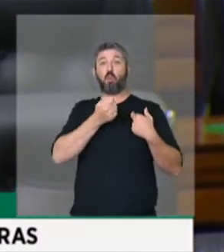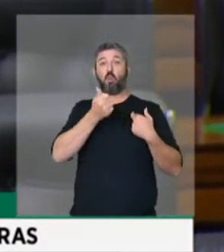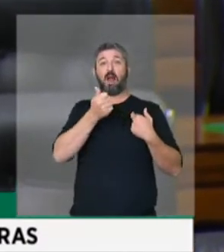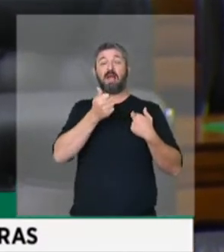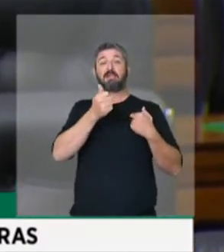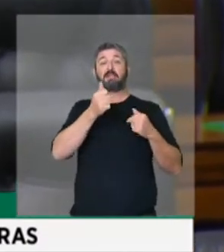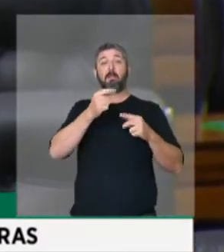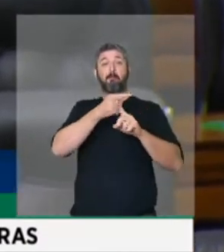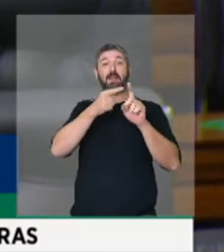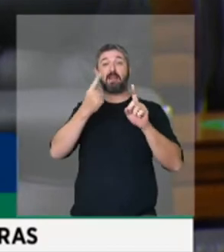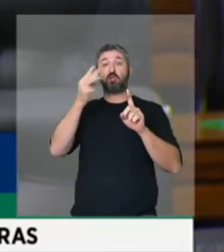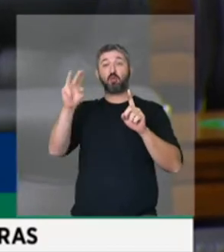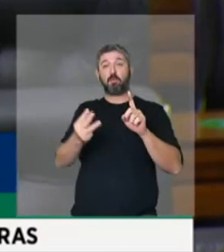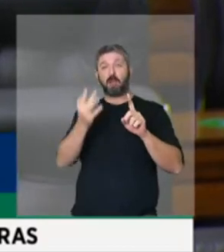DIZ NÃO É PRIVATIZAÇÃO DA ELETROBRAS. O GOVERNO